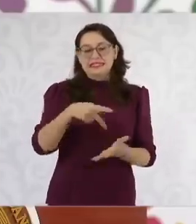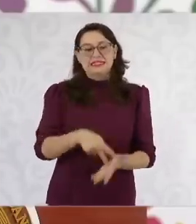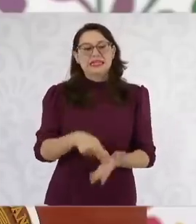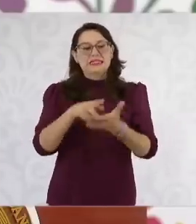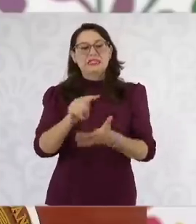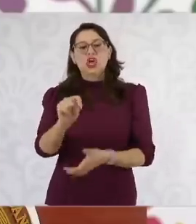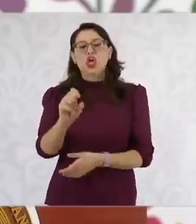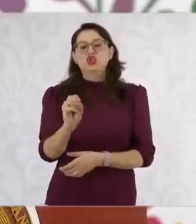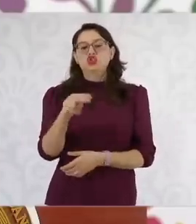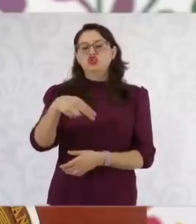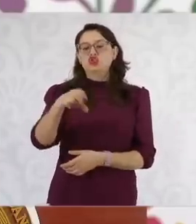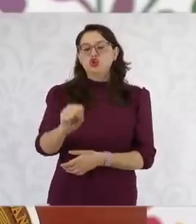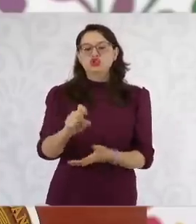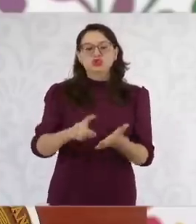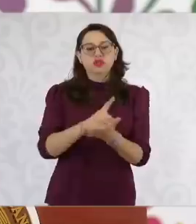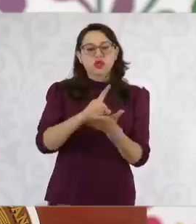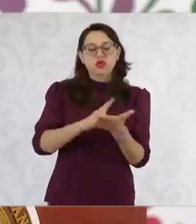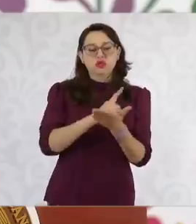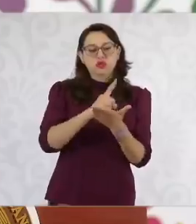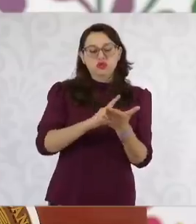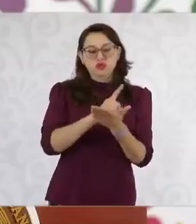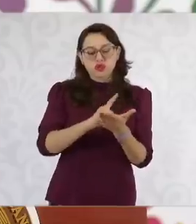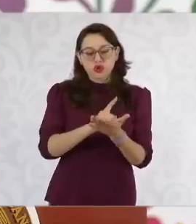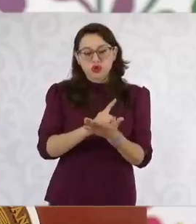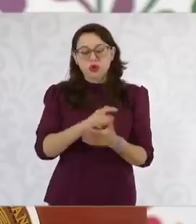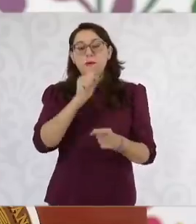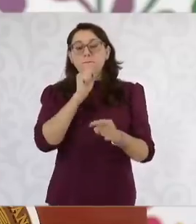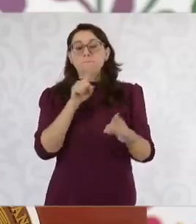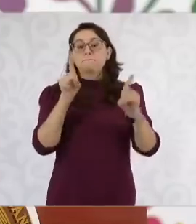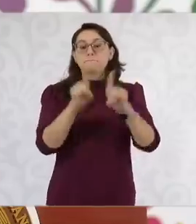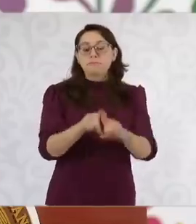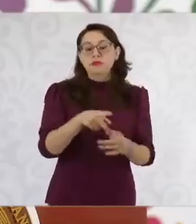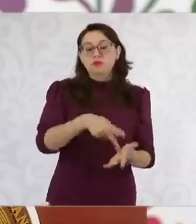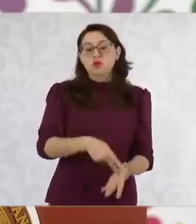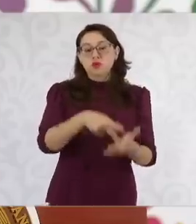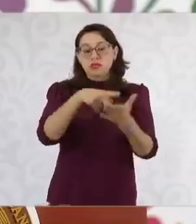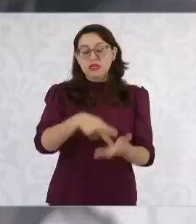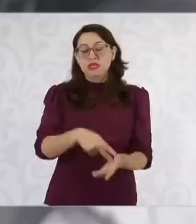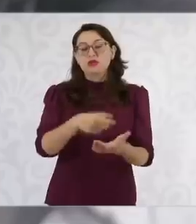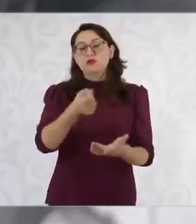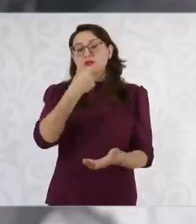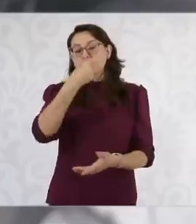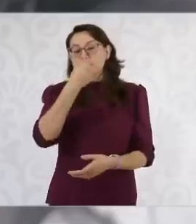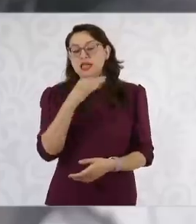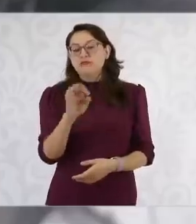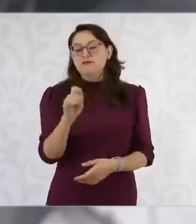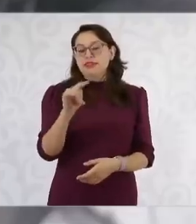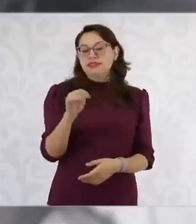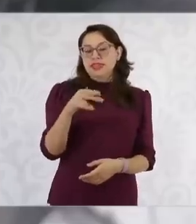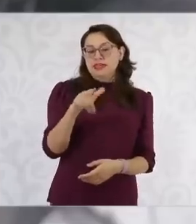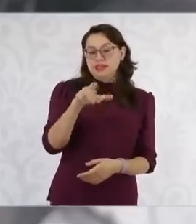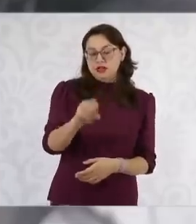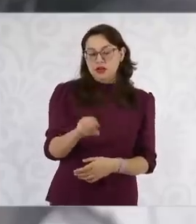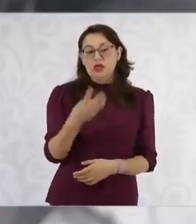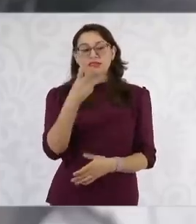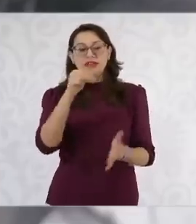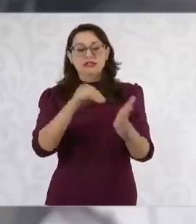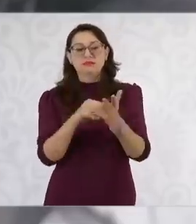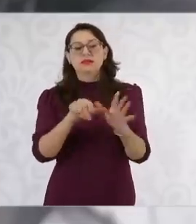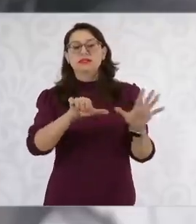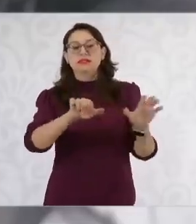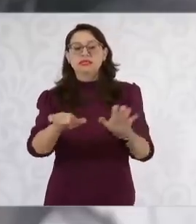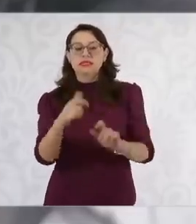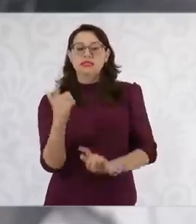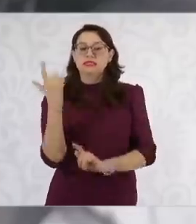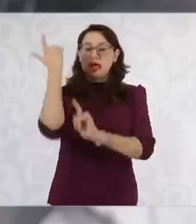1168 kg y 561000 pastillas de fentanilo se han asegurado más de 3600 armas de fuego la droga